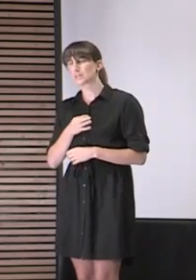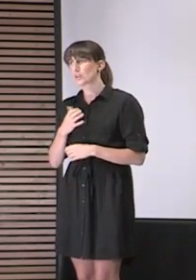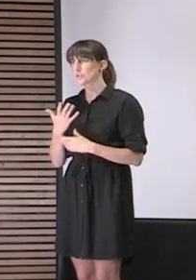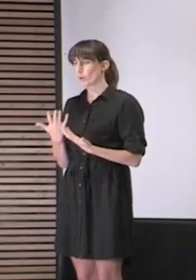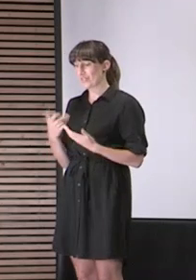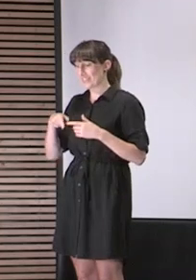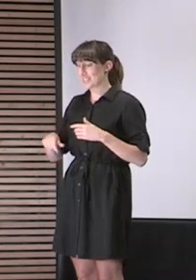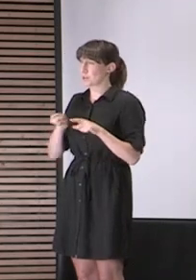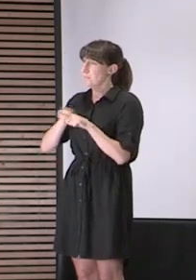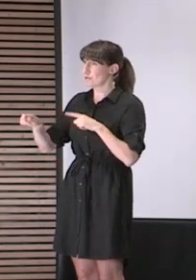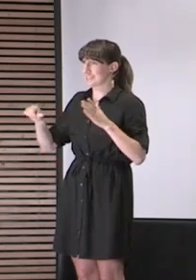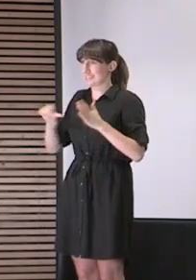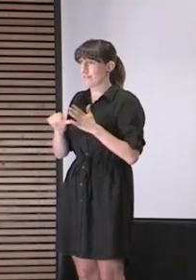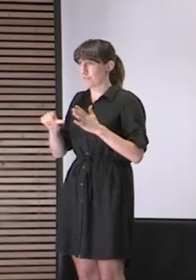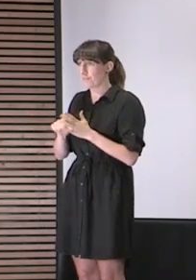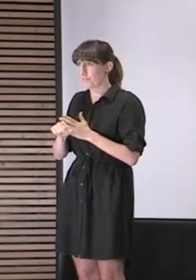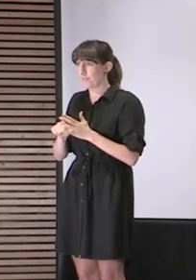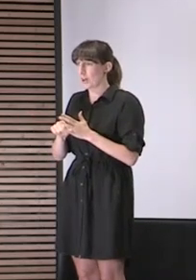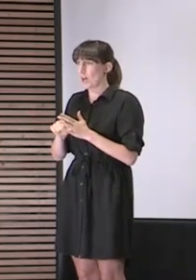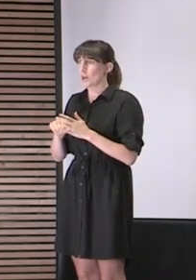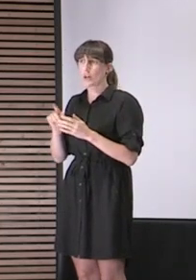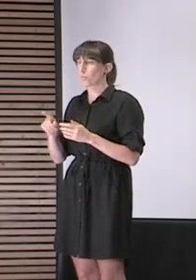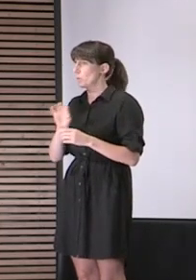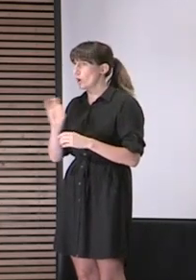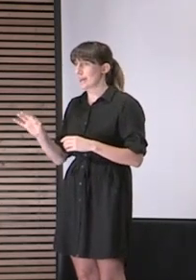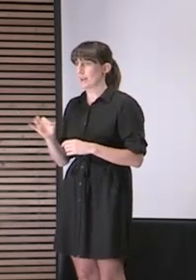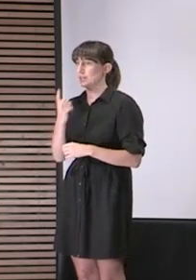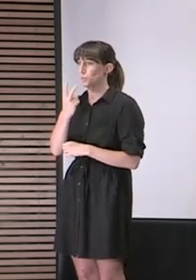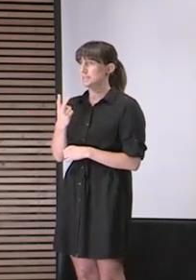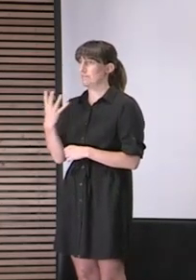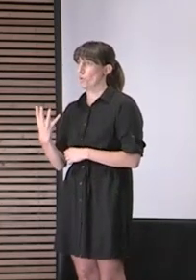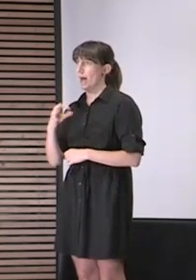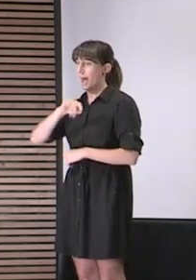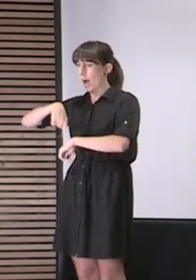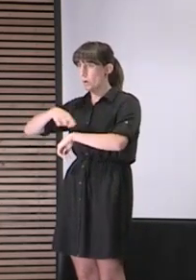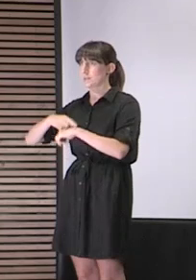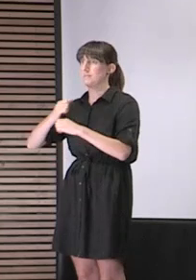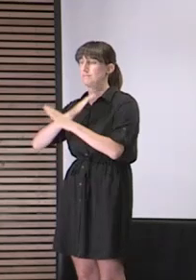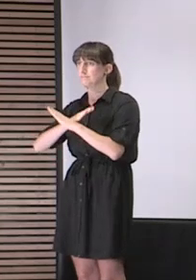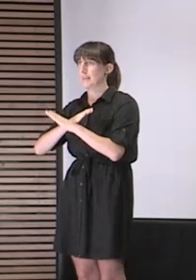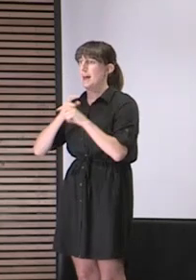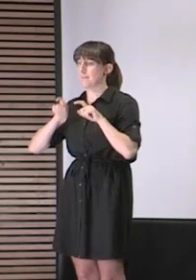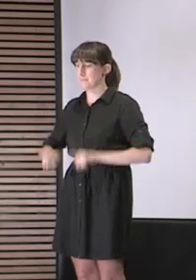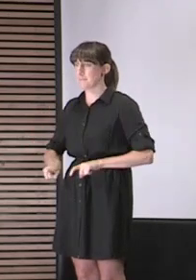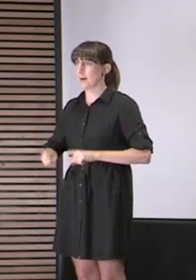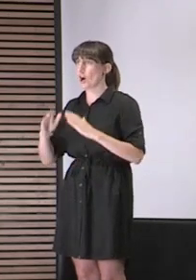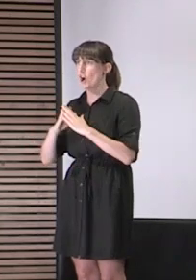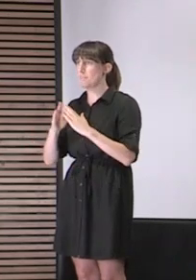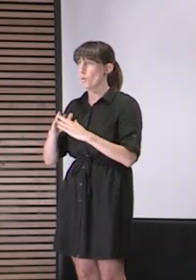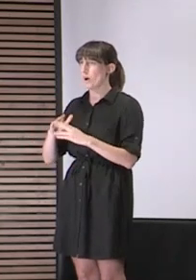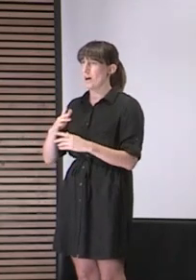neozelandeses. Ese es el nivel